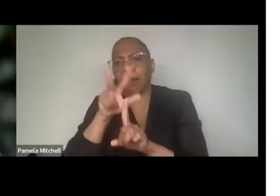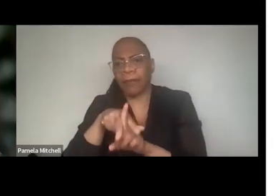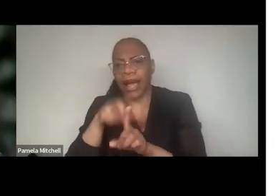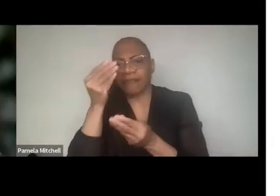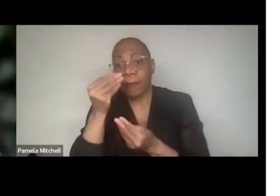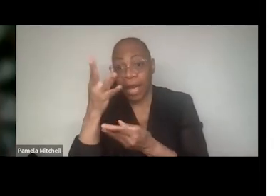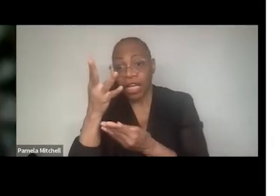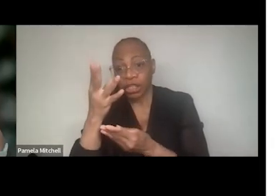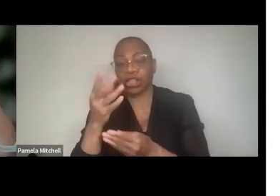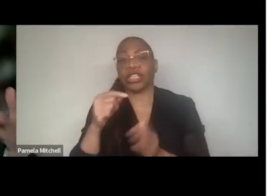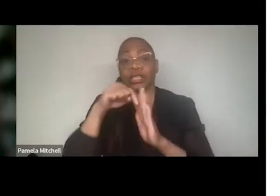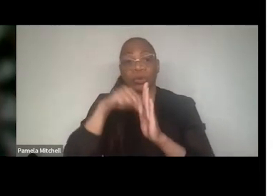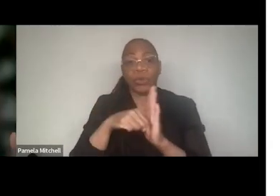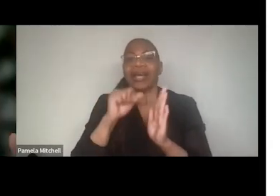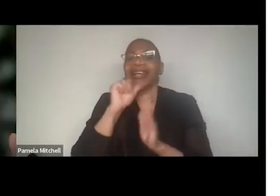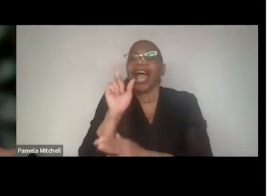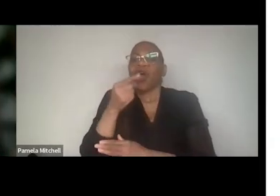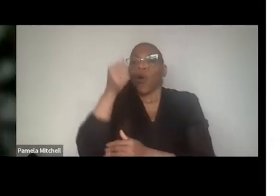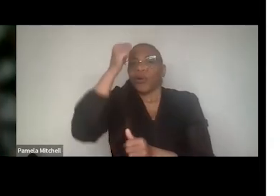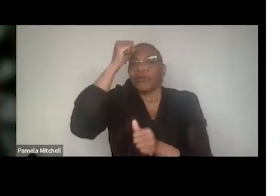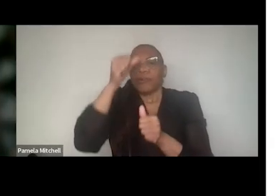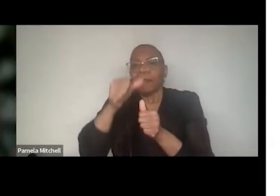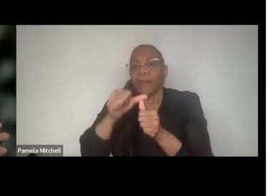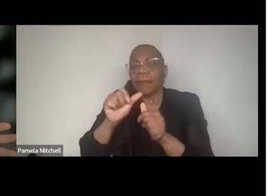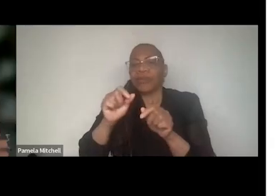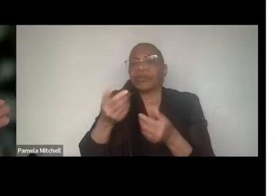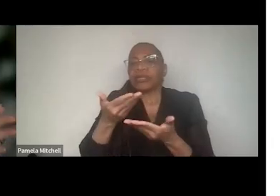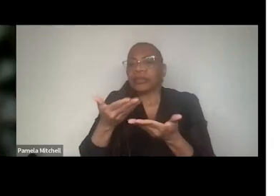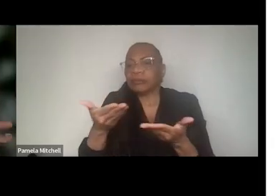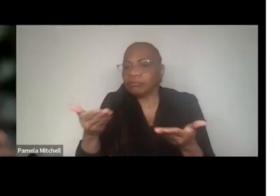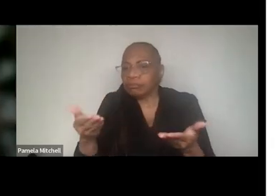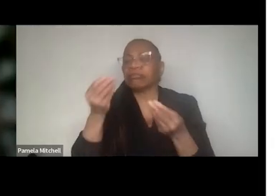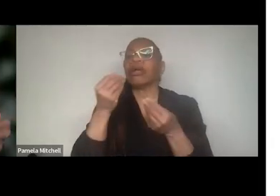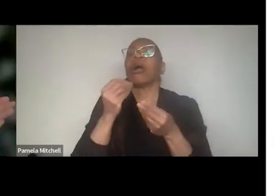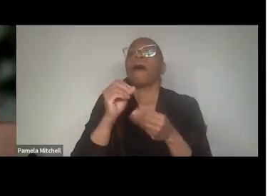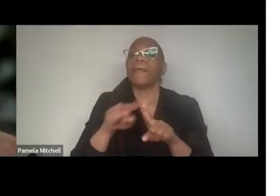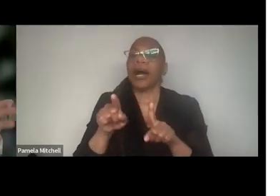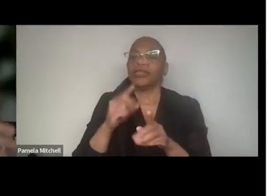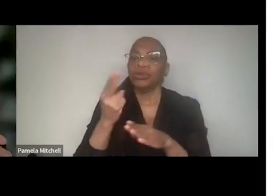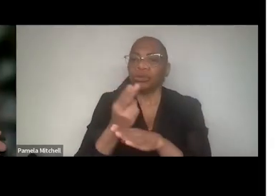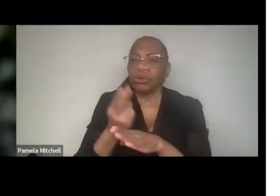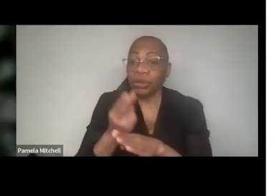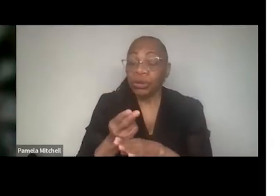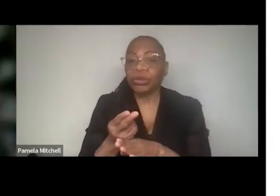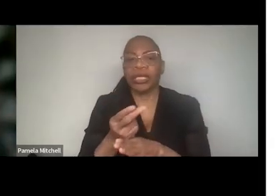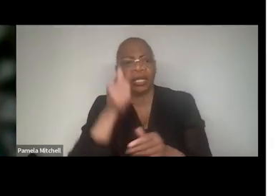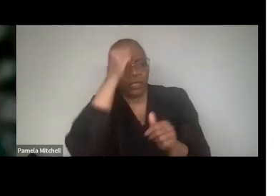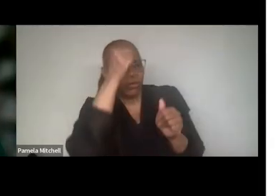No solo recordar, sino poder usar la información. Tenemos muchas personas que pueden recordar hacer algo en un entorno muy familiar,